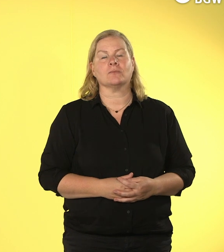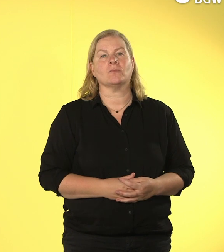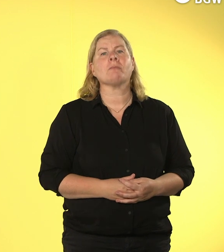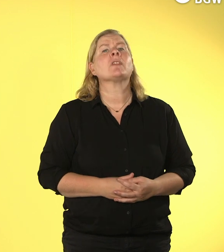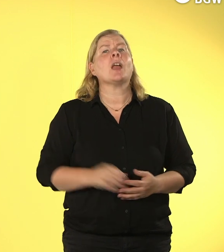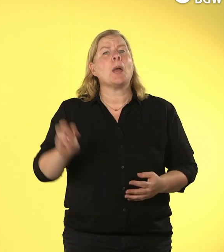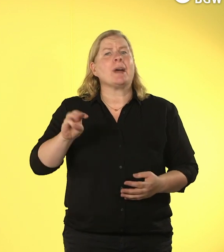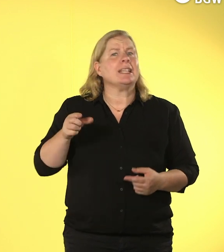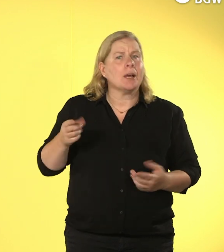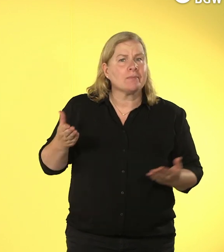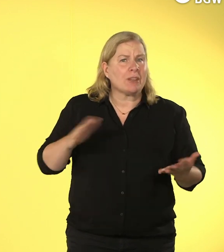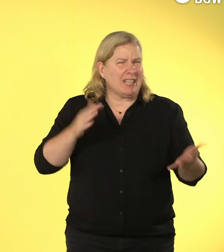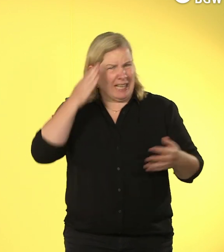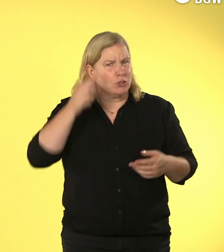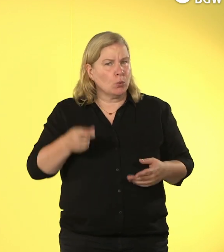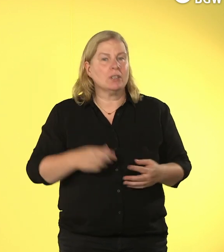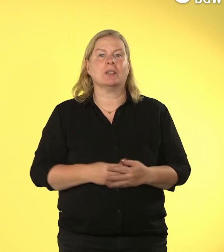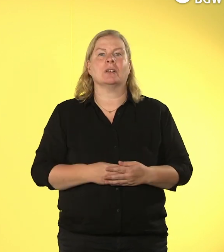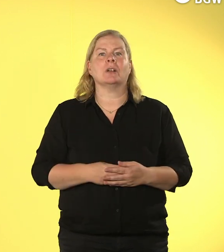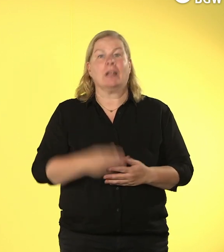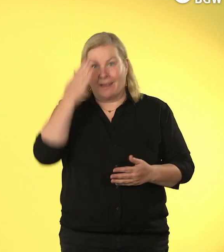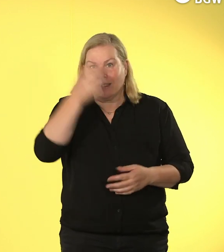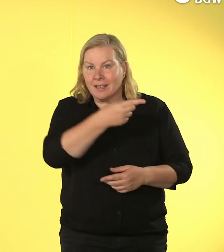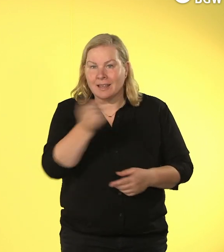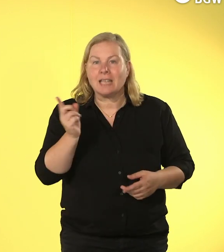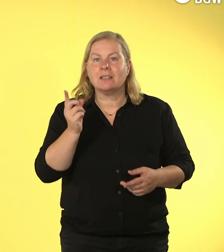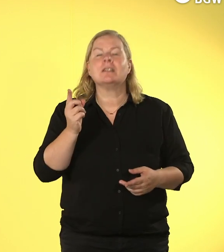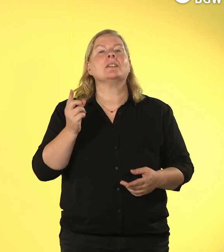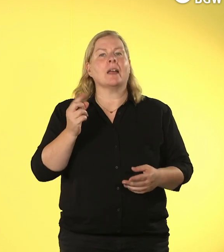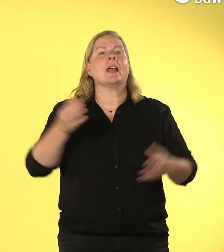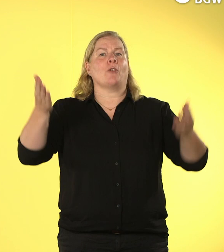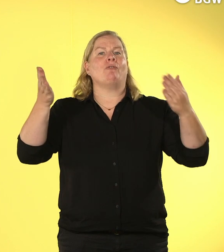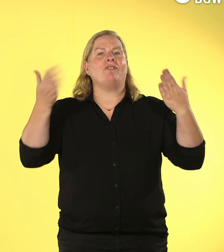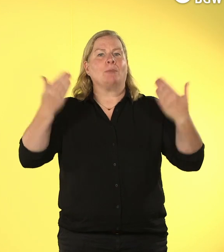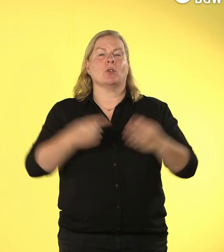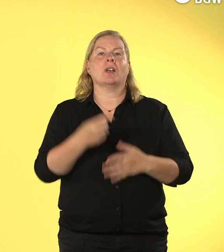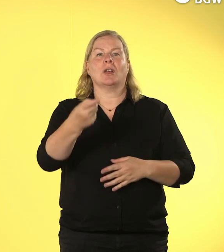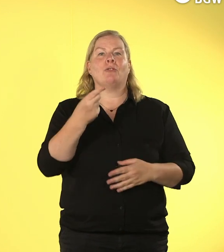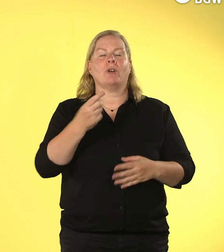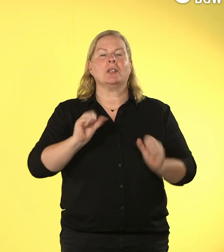Kennt jemand von euch die Werbung von Aktion Sorgenkind?